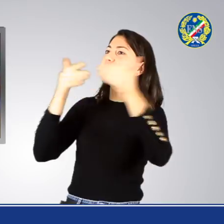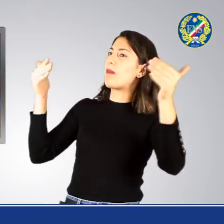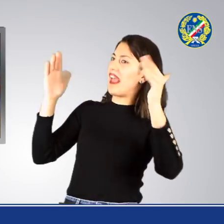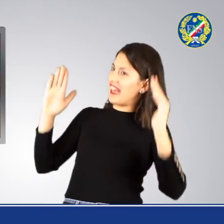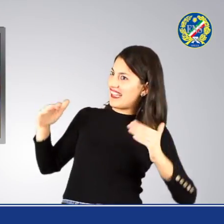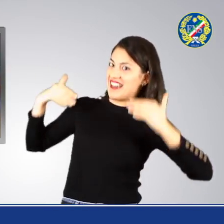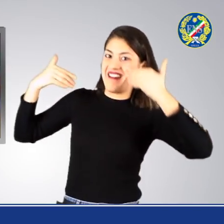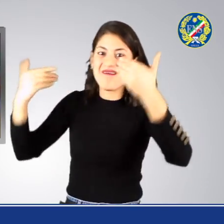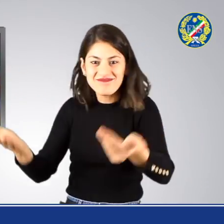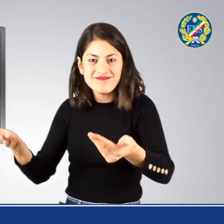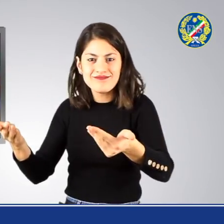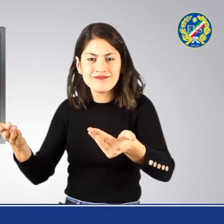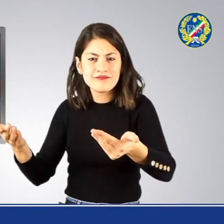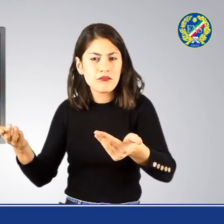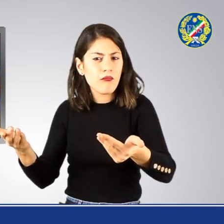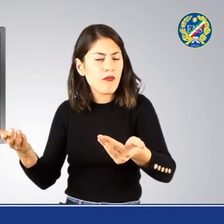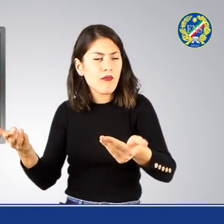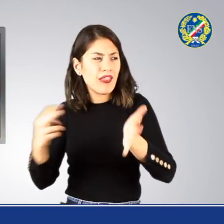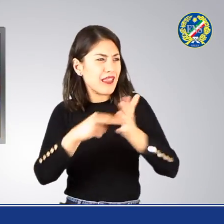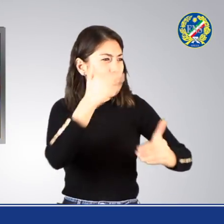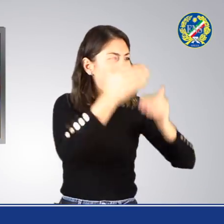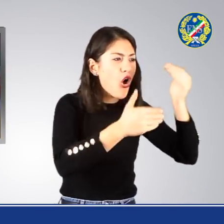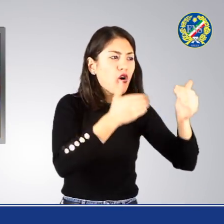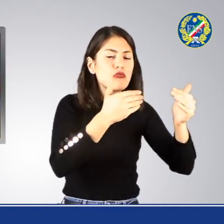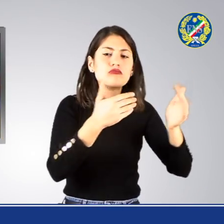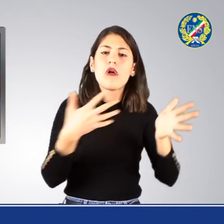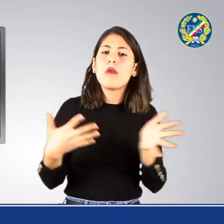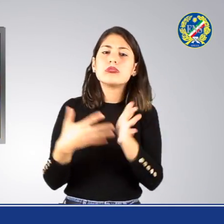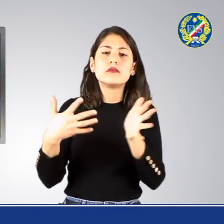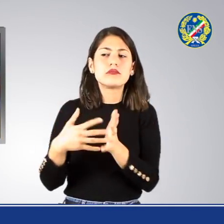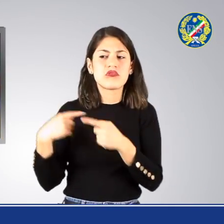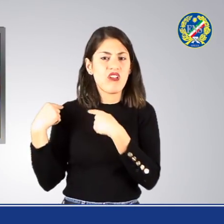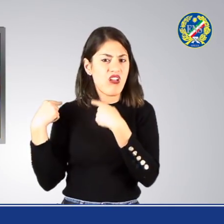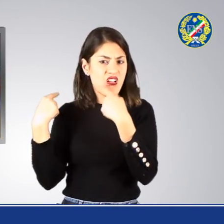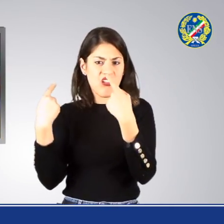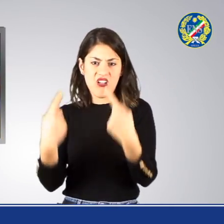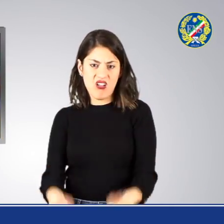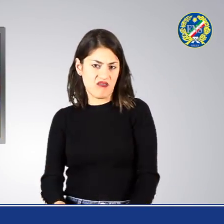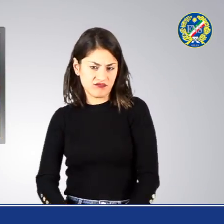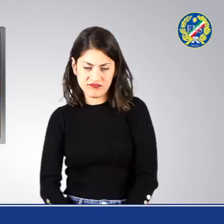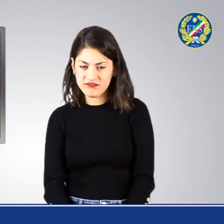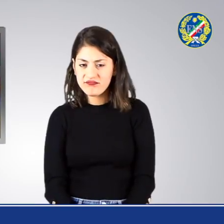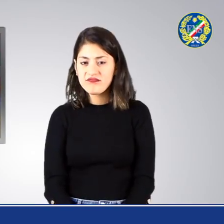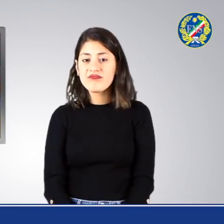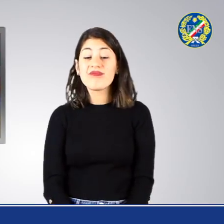l’abbattimento delle barriere della comunicazione. Le difficoltà sono ancora molte.